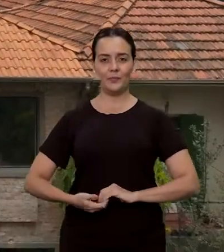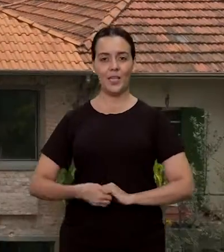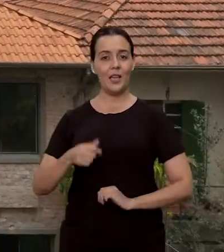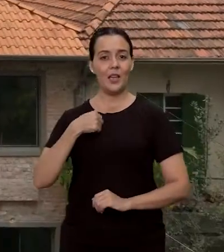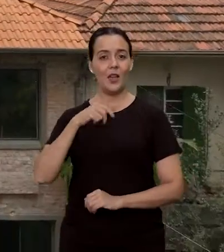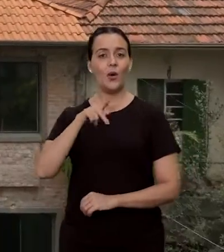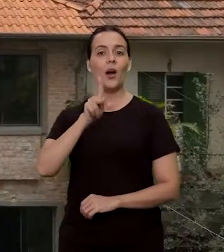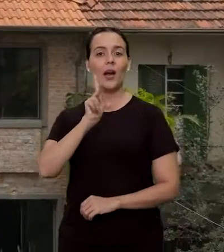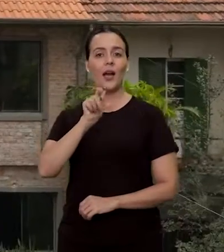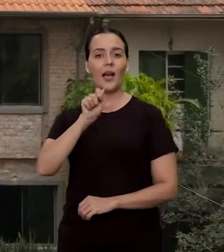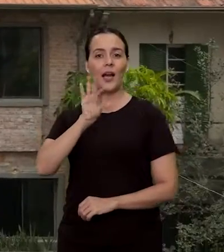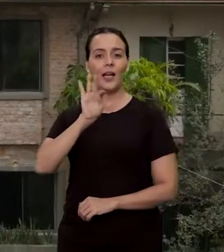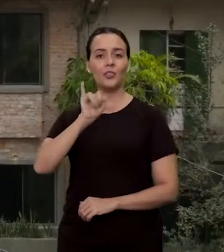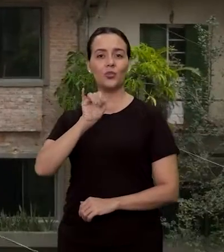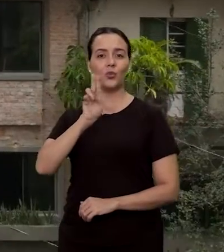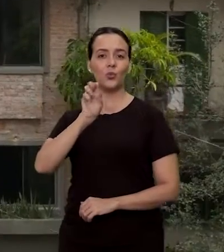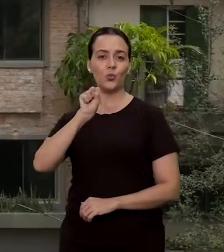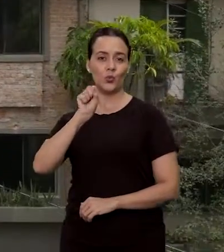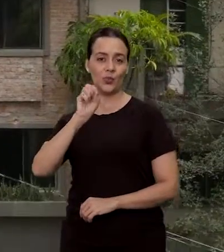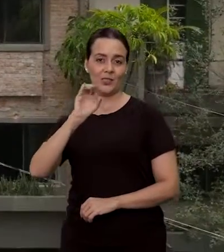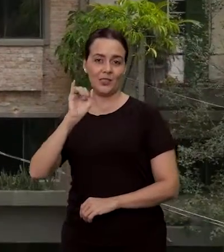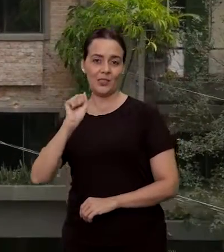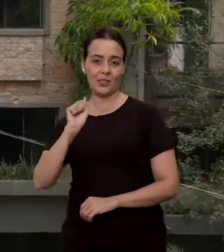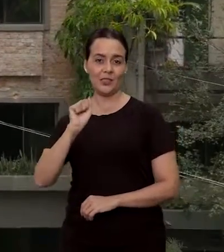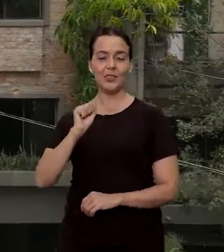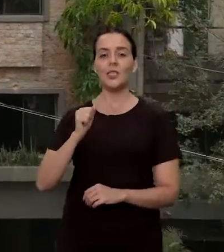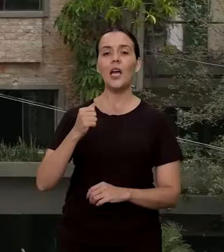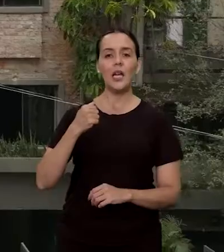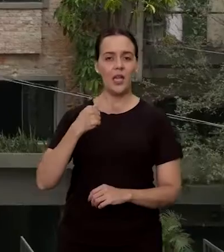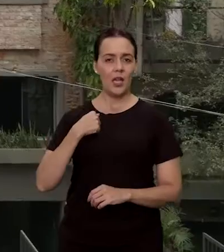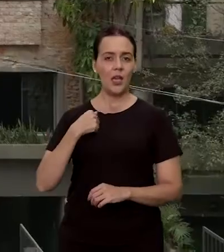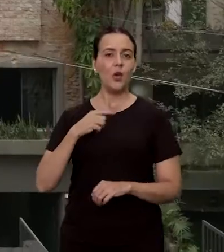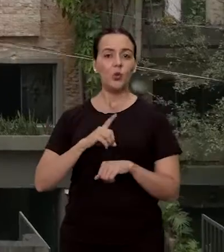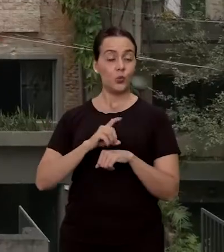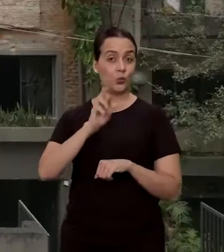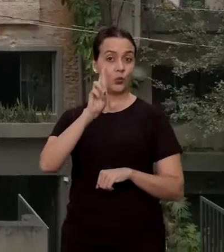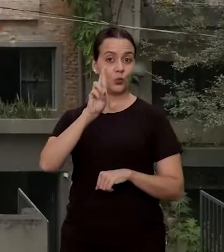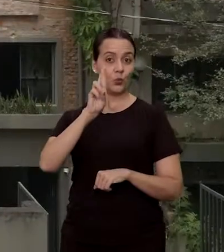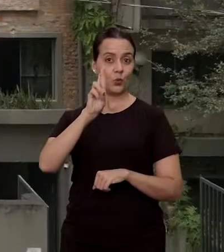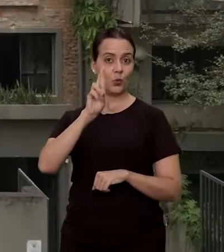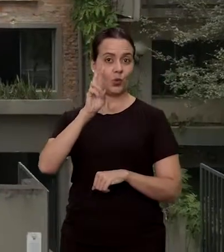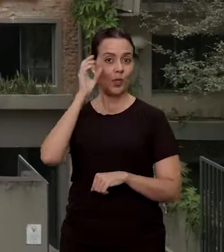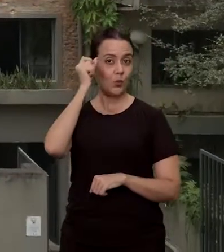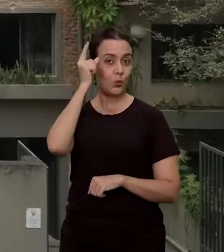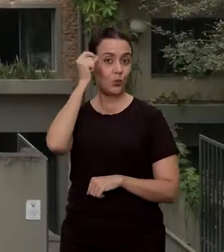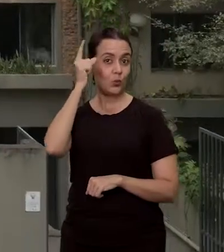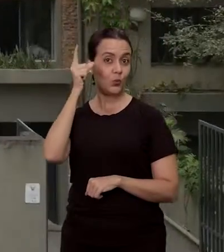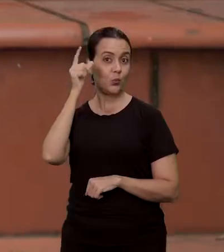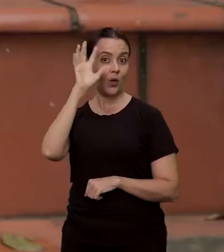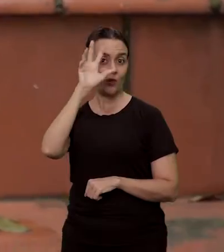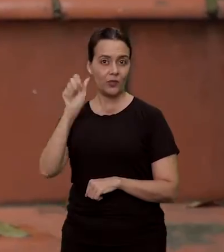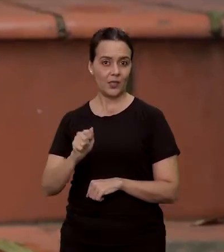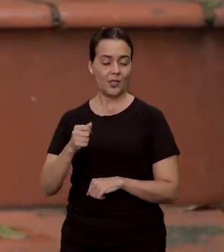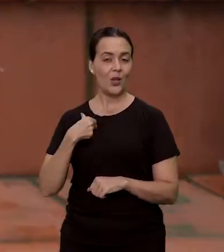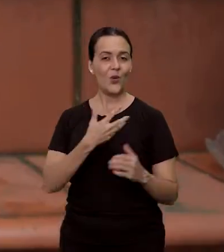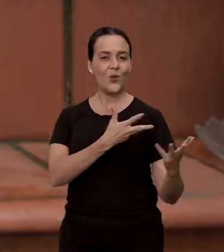Sou Katiúscia Ribeiro, doutora em filosofias africanas e hoje eu convidei Mônica Ventura, artista visual,